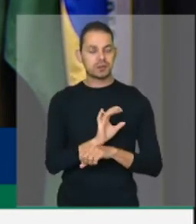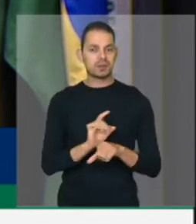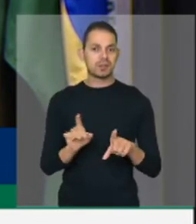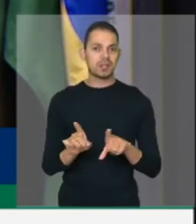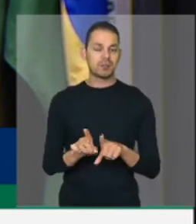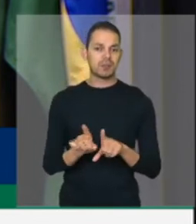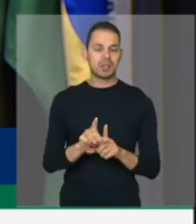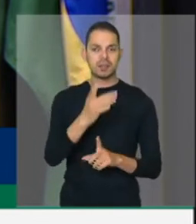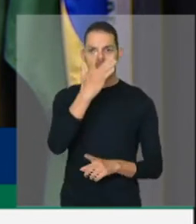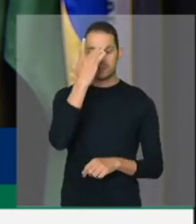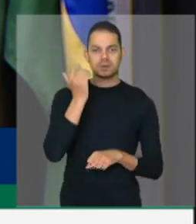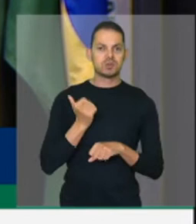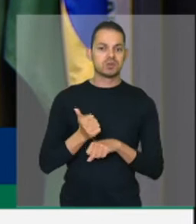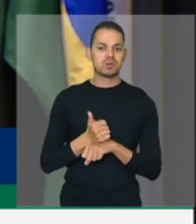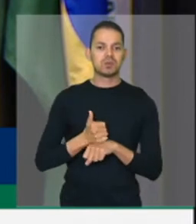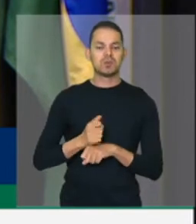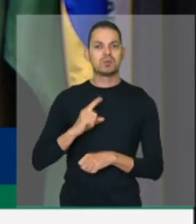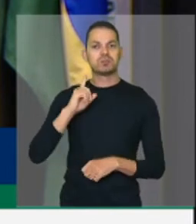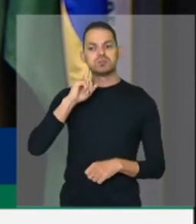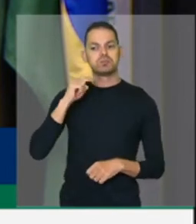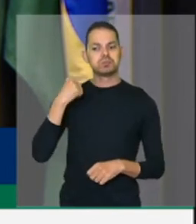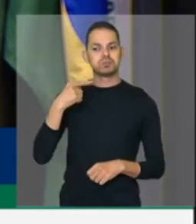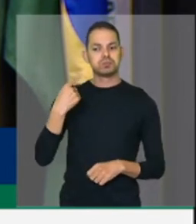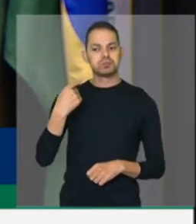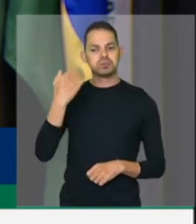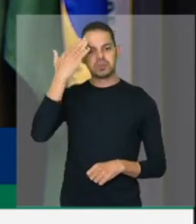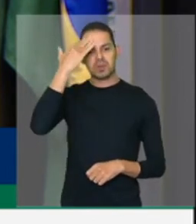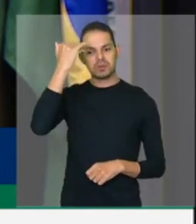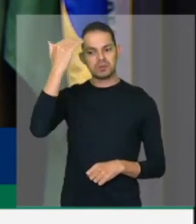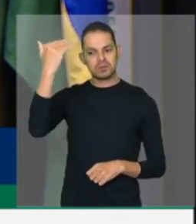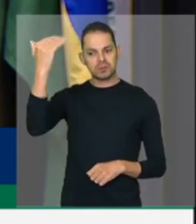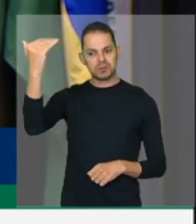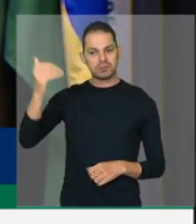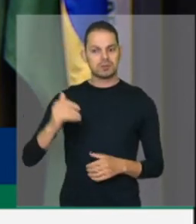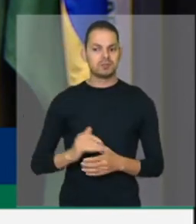DEFESA, TIVERAM ENTENDIMENTO, ADVOGADOS RENOMADOS QUE